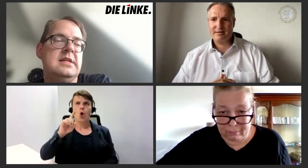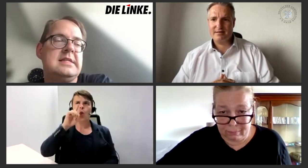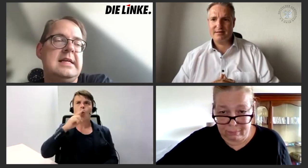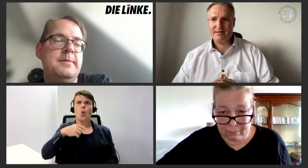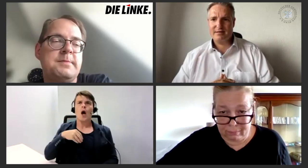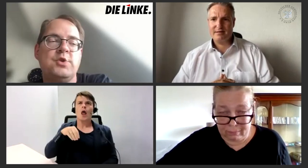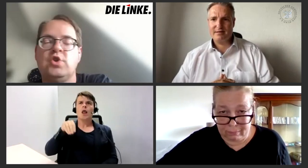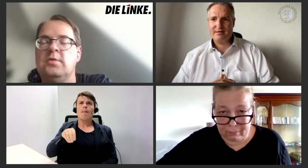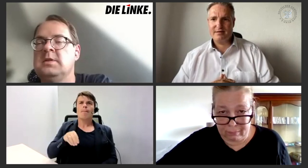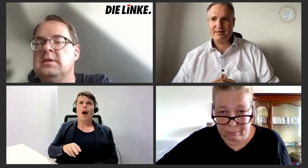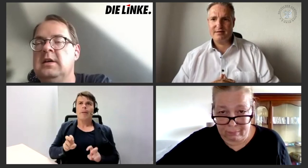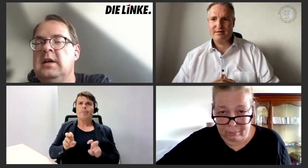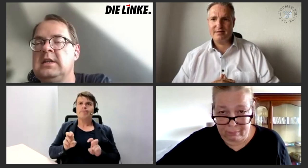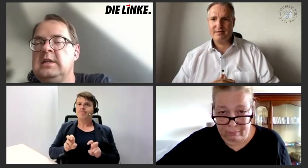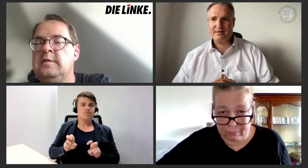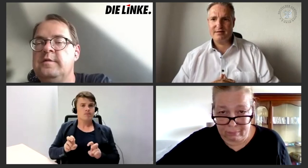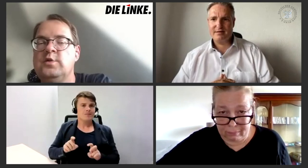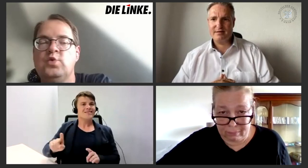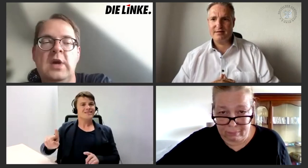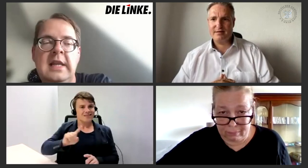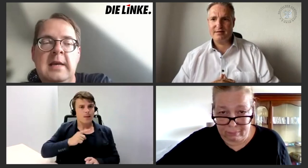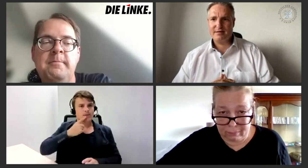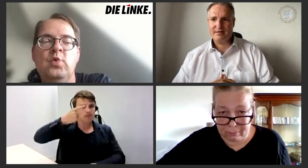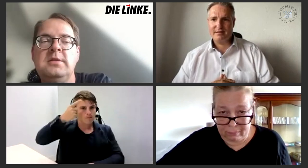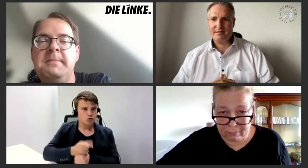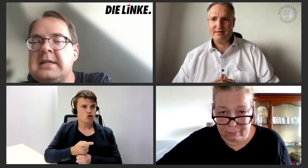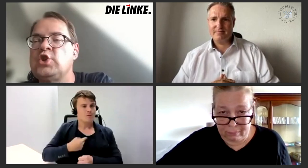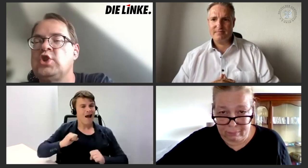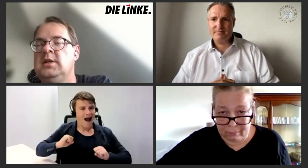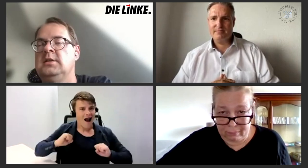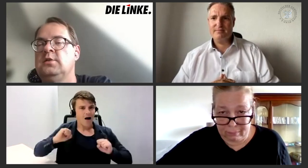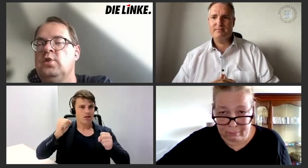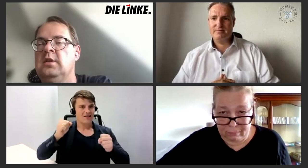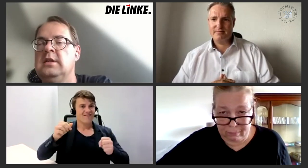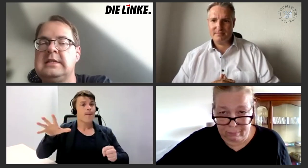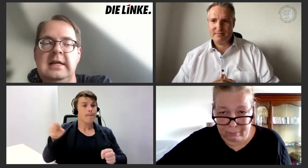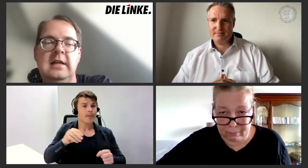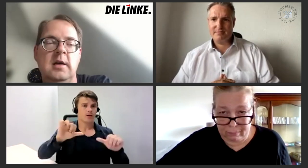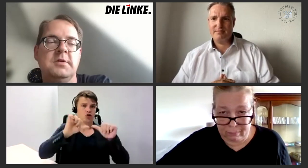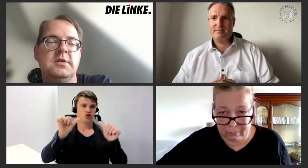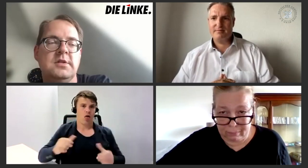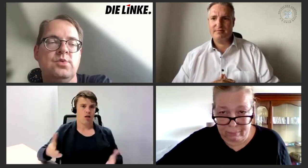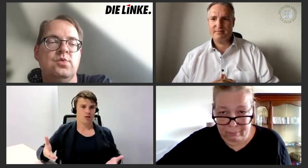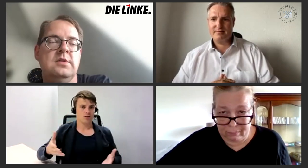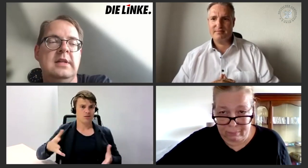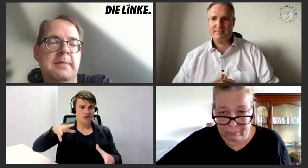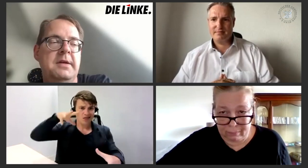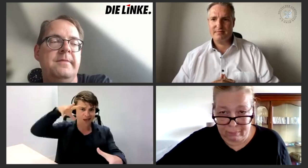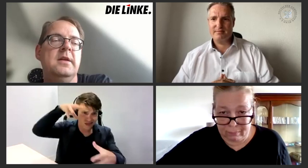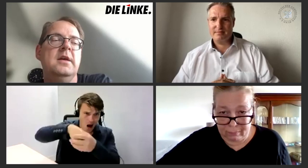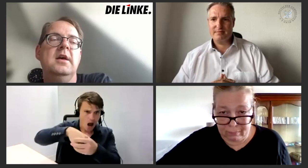zu sein, sondern es selbstbestimmt aktiv zu erleben und mitgestalten zu können, Teilhabe zu leben.